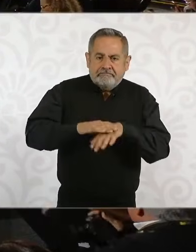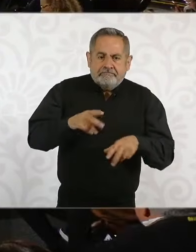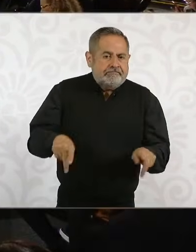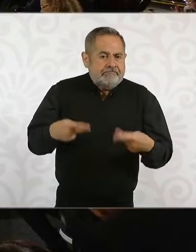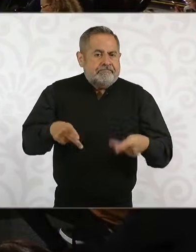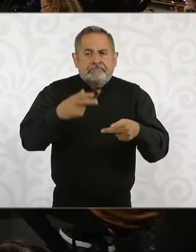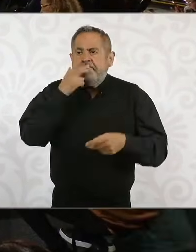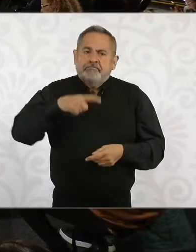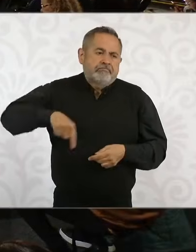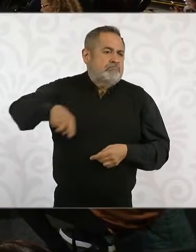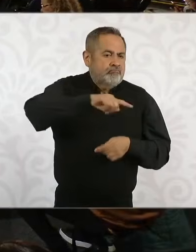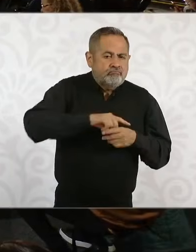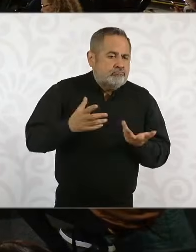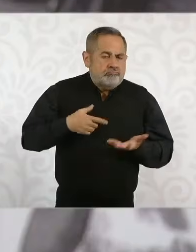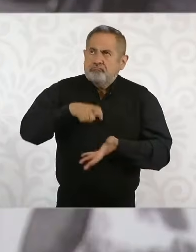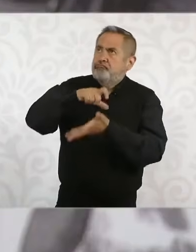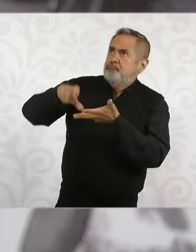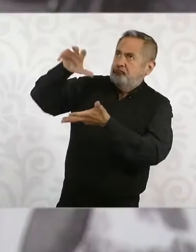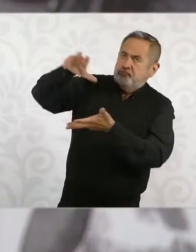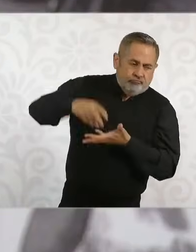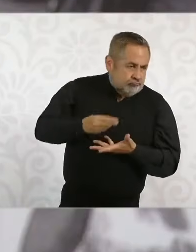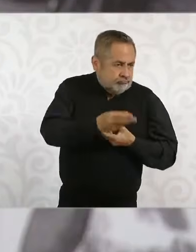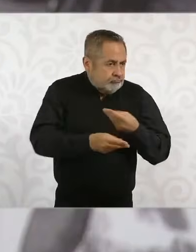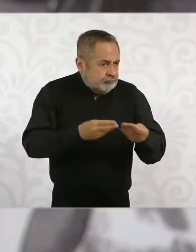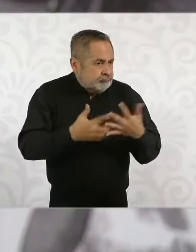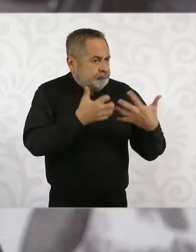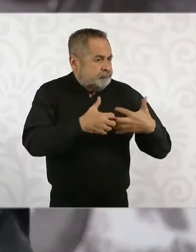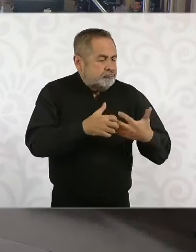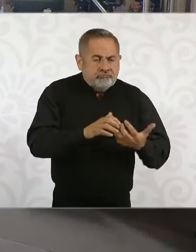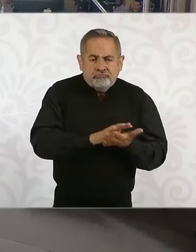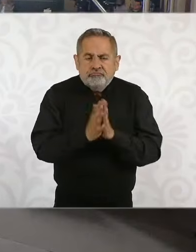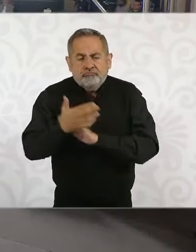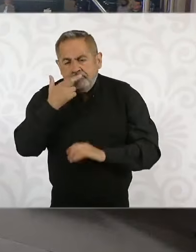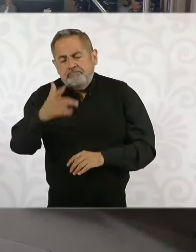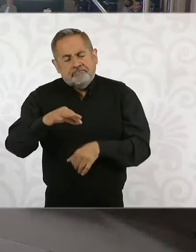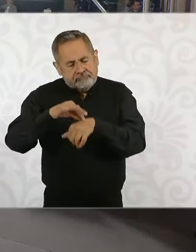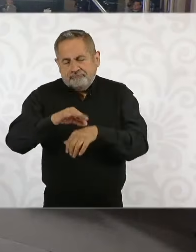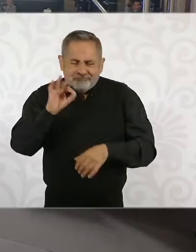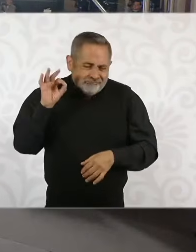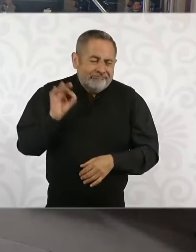poder de la compra de medicamentos e insumos para la salud para hacerlo realidad. Muchas gracias.